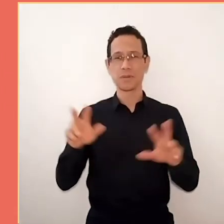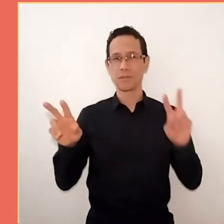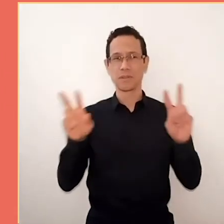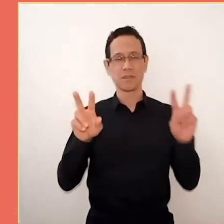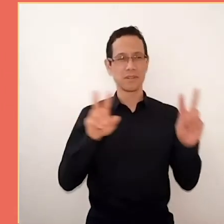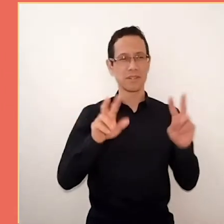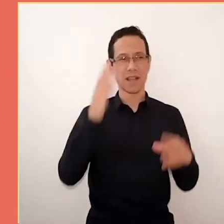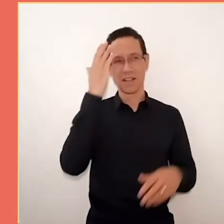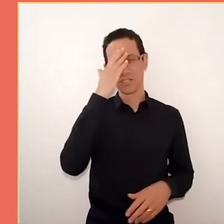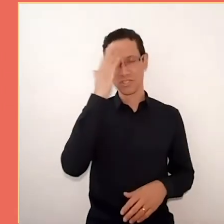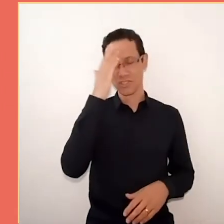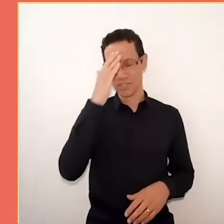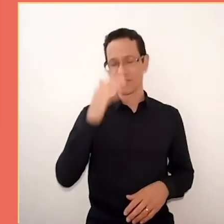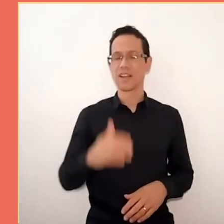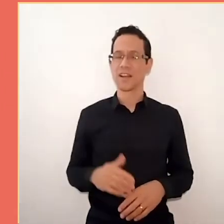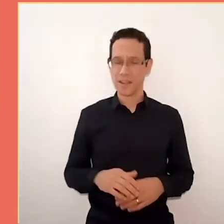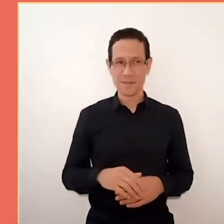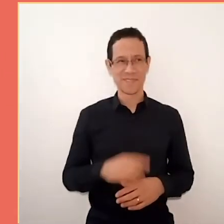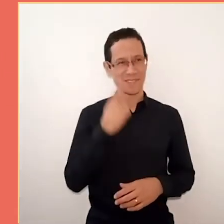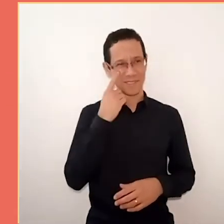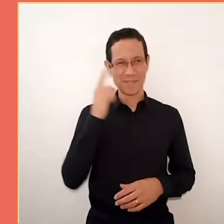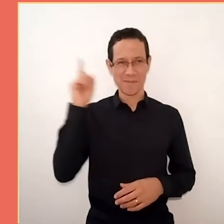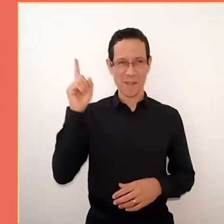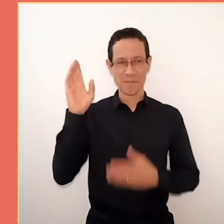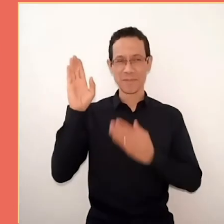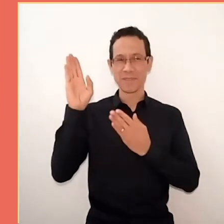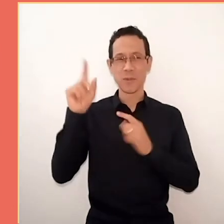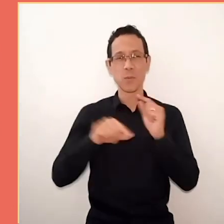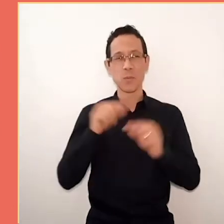então, nesse desenho eu tentei representar uma biblioteca